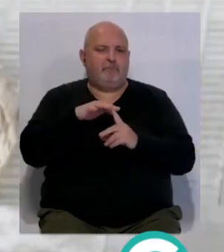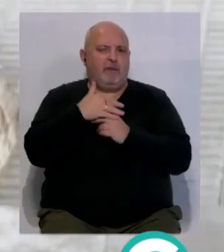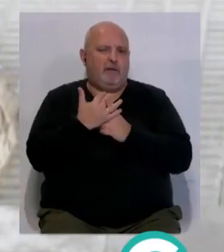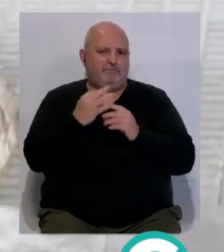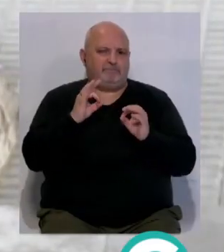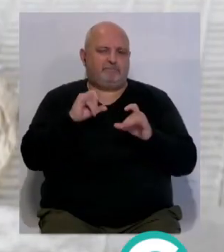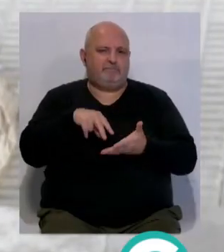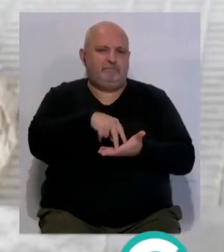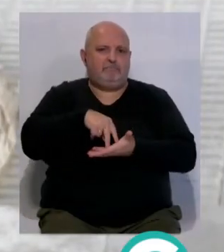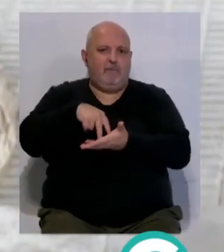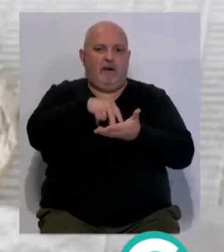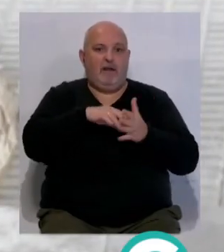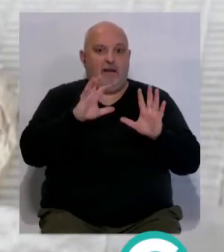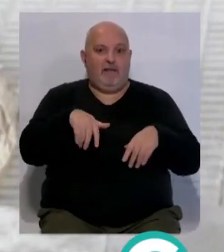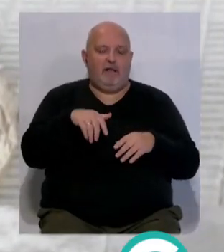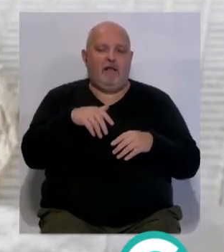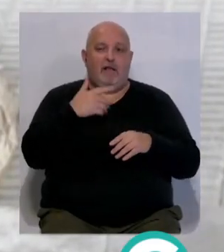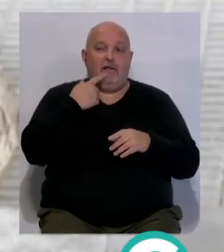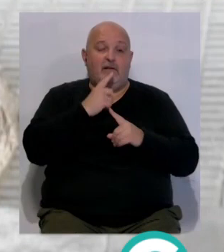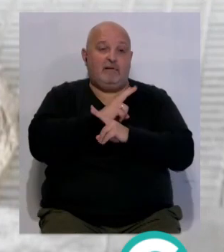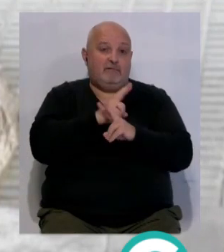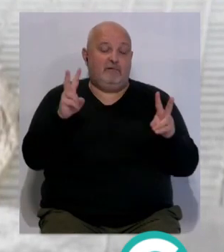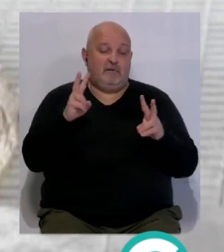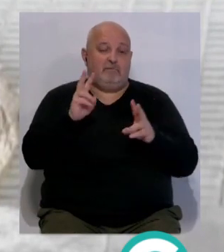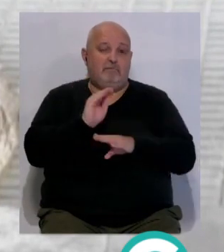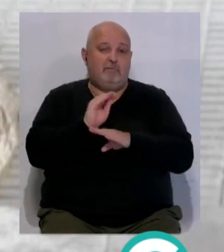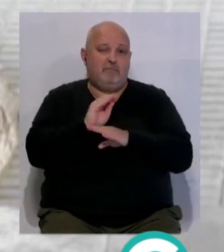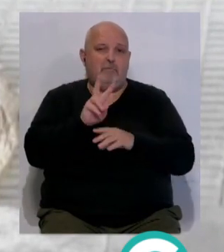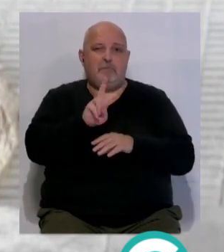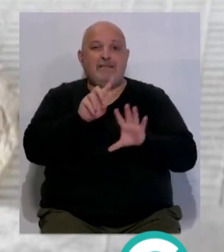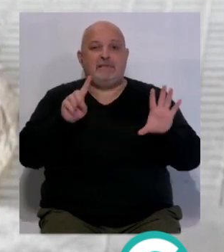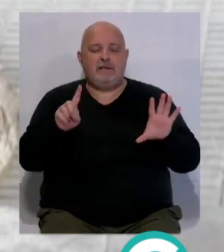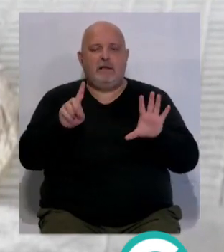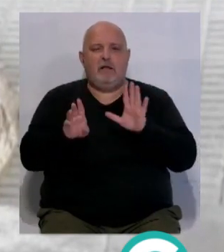sinhogarismo en Cádiz cabe recordar que se mantienen las 26 plazas del albergue